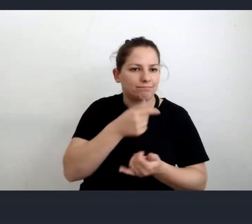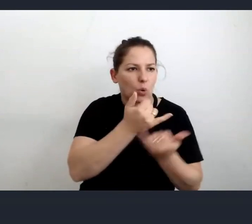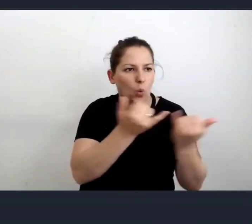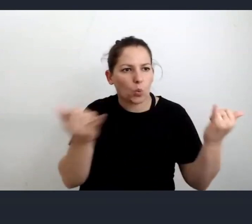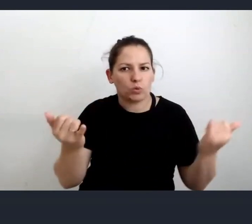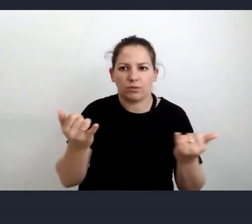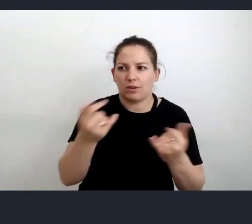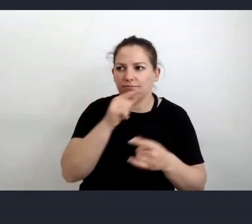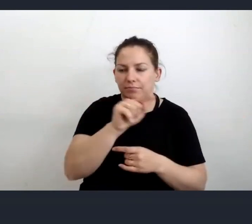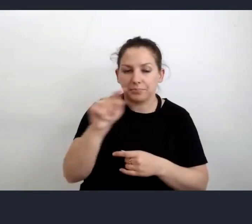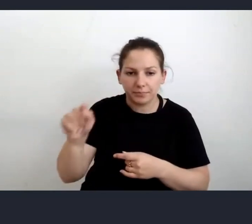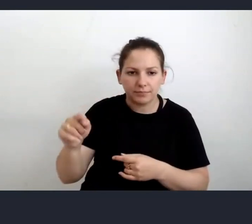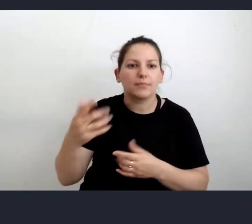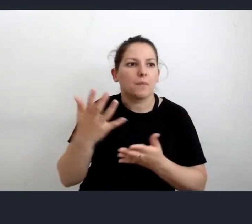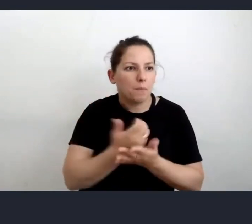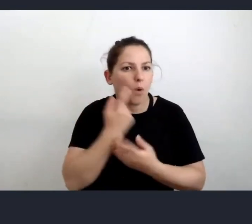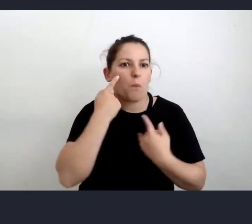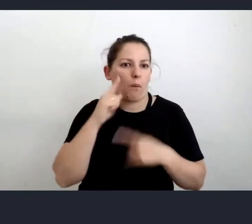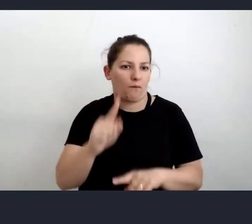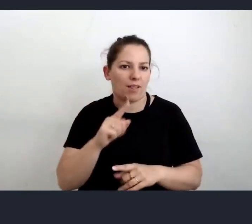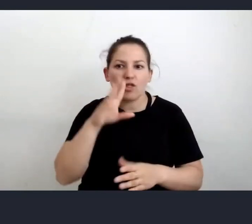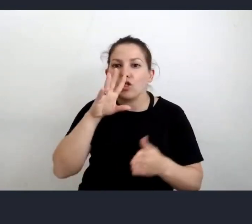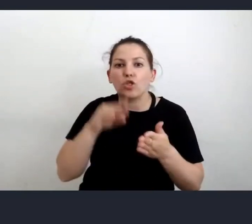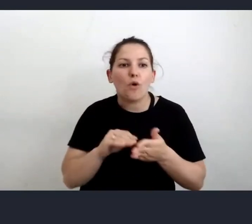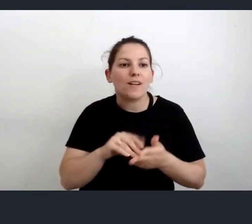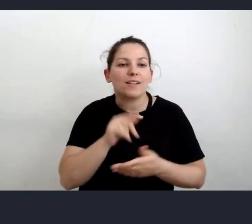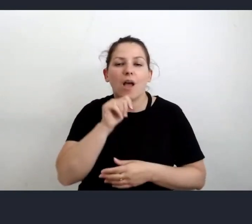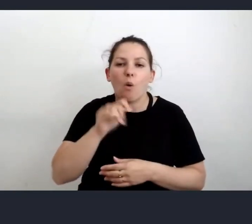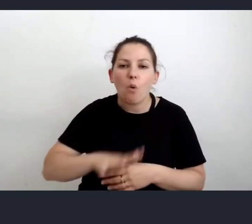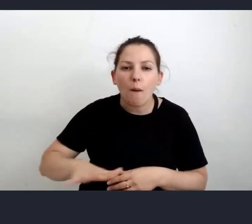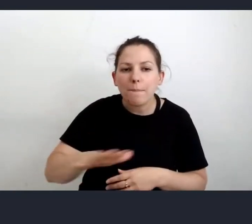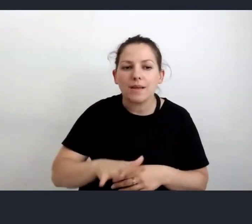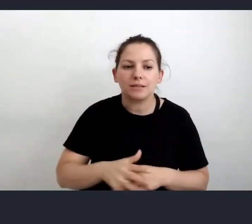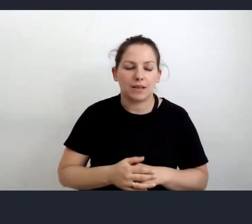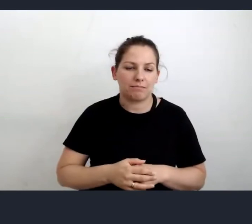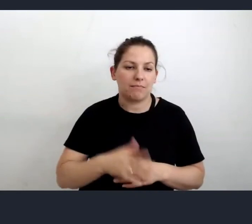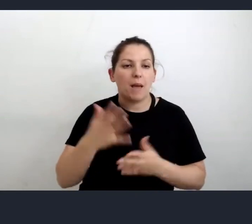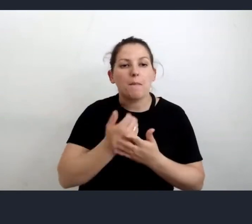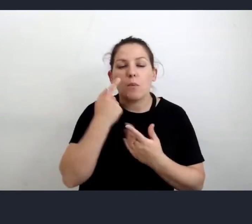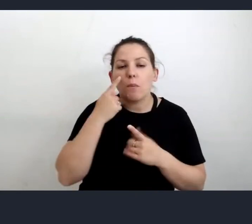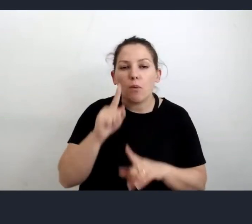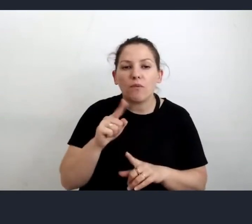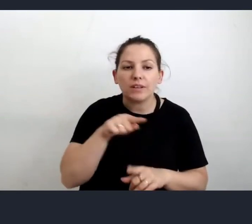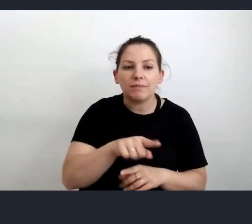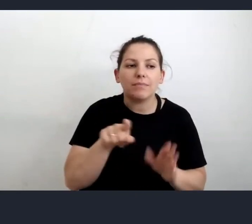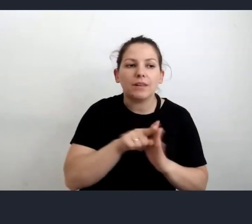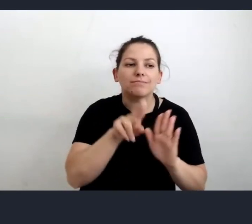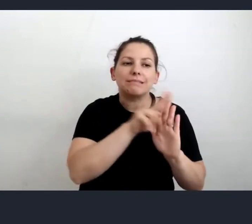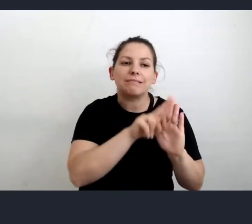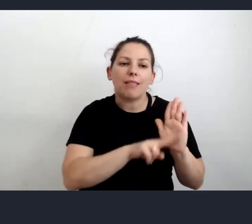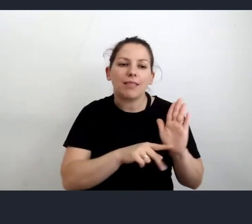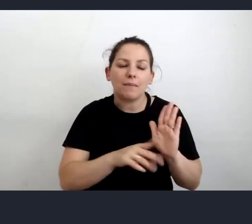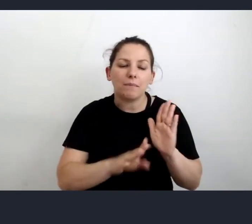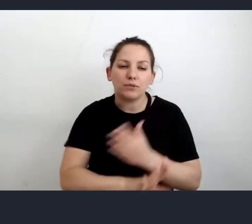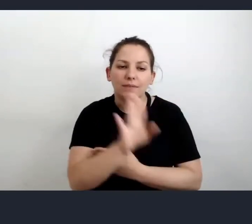które biorą pod uwagę doświadczenia europejskie, które biorą pod uwagę standard przedstawionego wniosku,